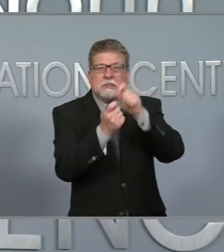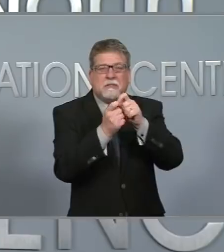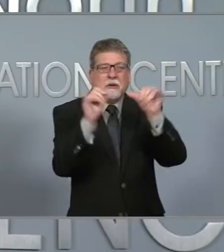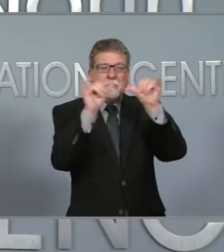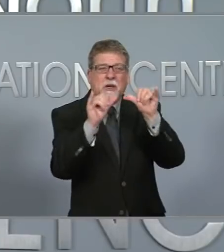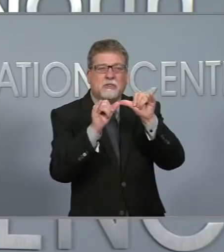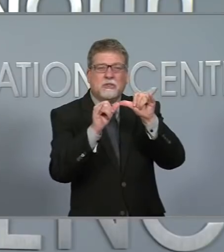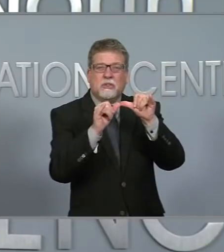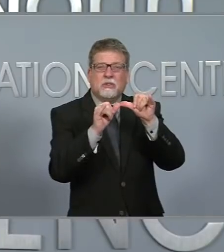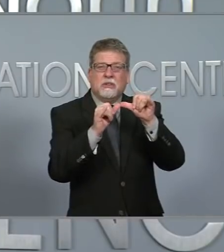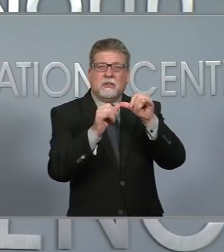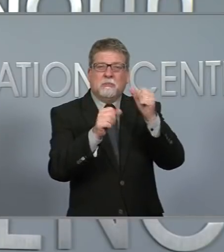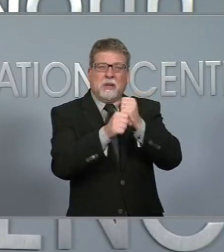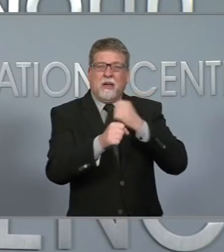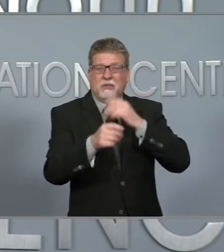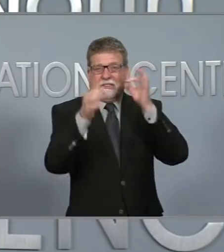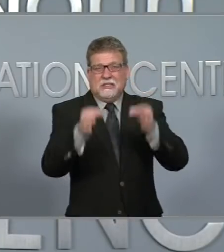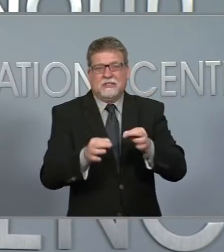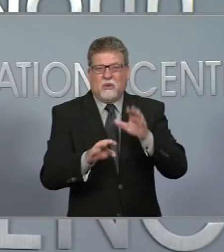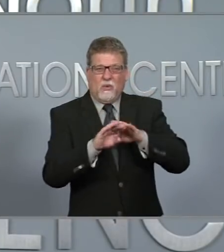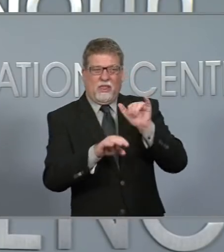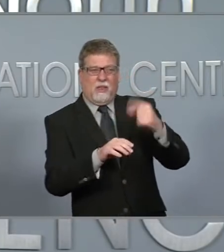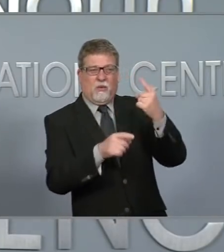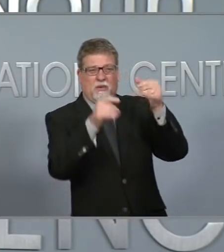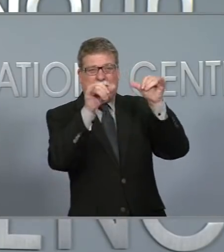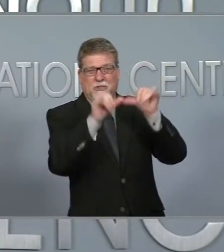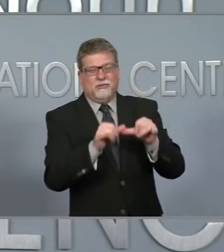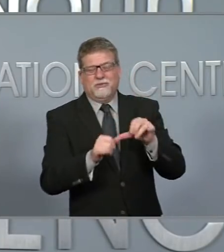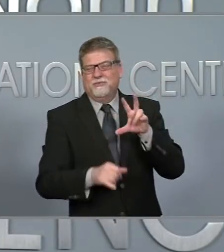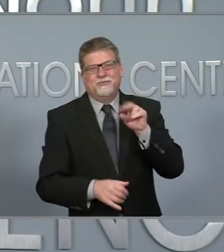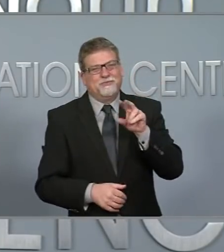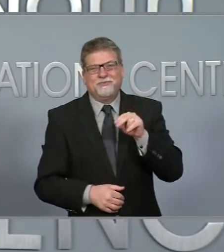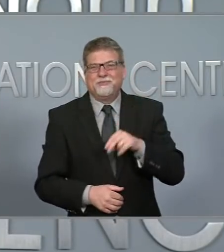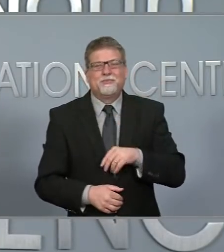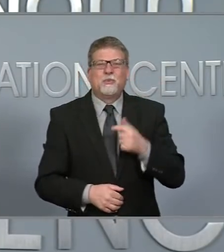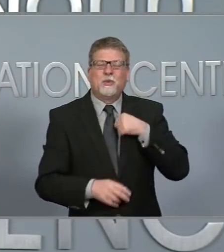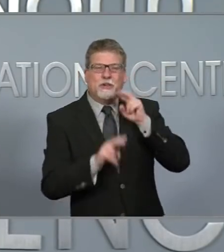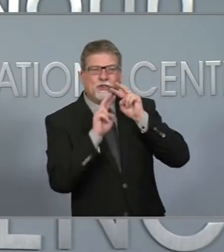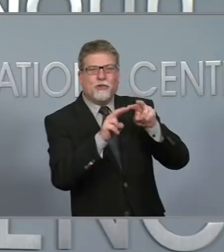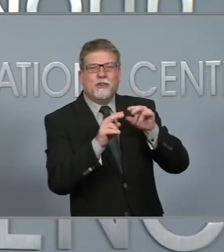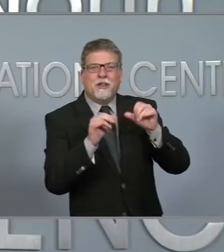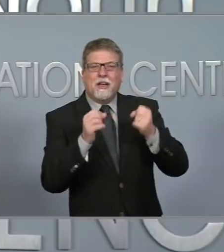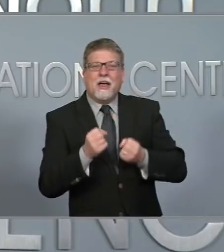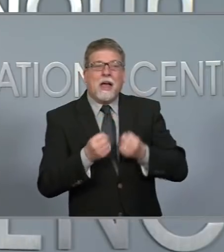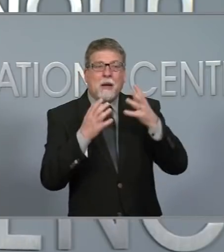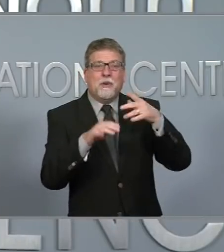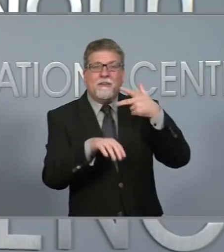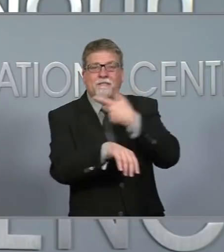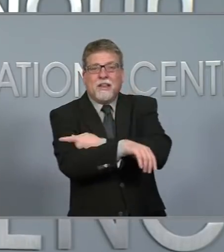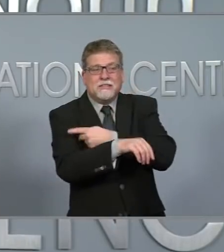Hay una serie de métricas que